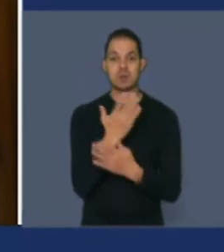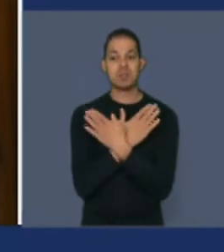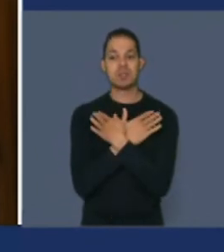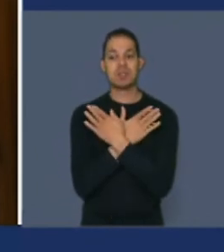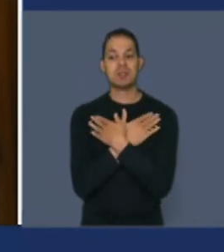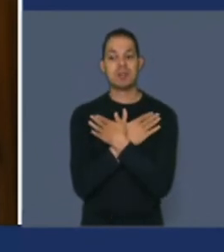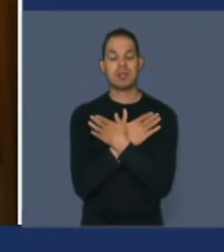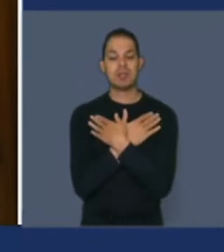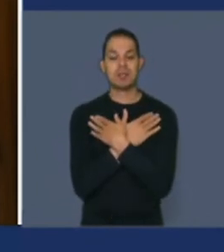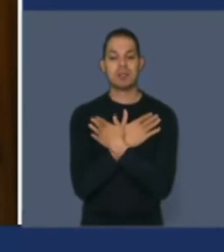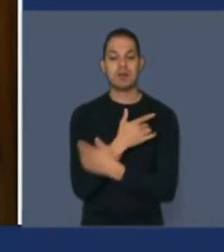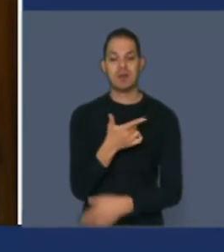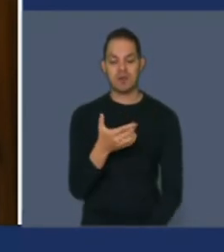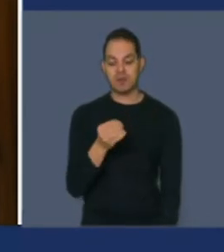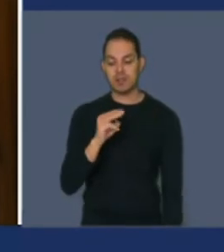O MILHÕES DE BRASILEIROS PASSANDO FOME, NO CARDÁPIO: